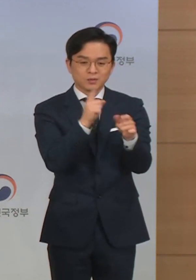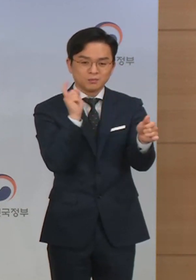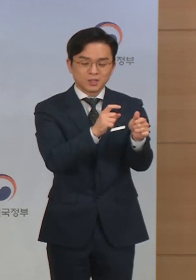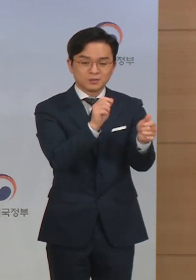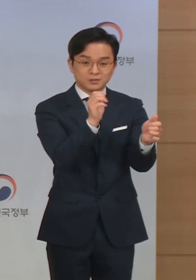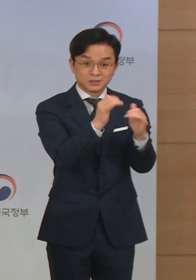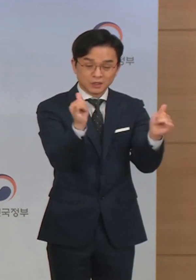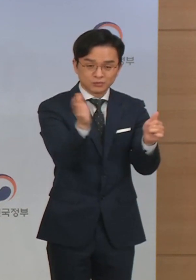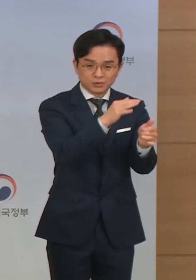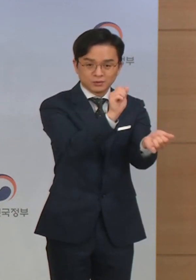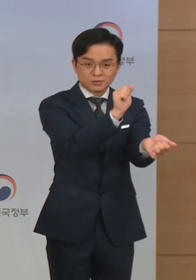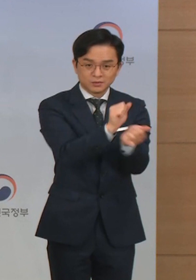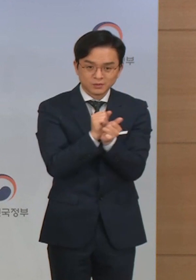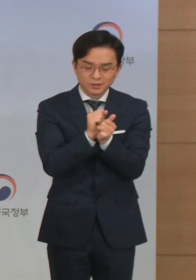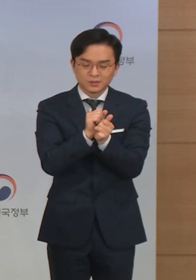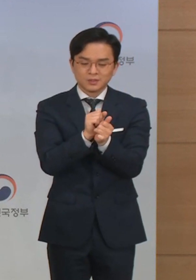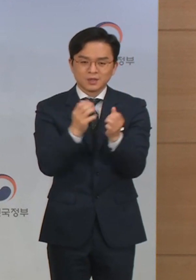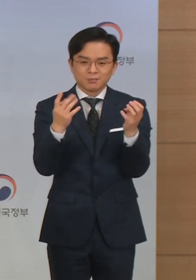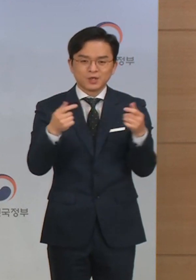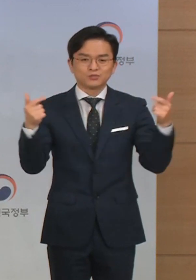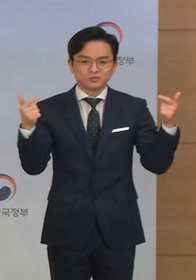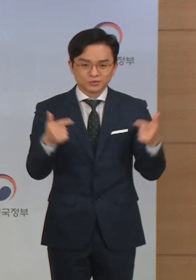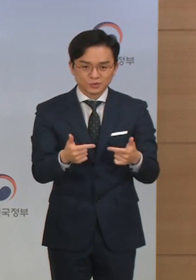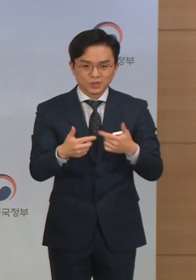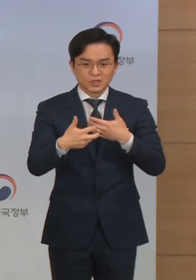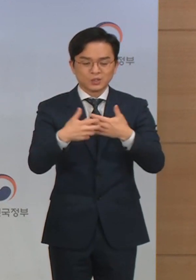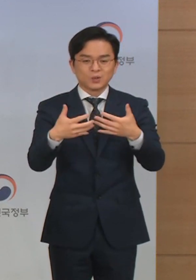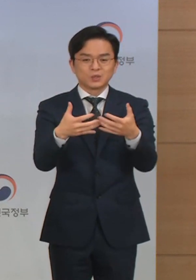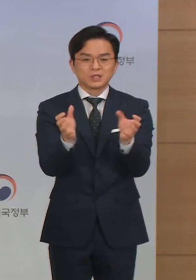의료기관의 감염 역량을 강화하는 데 중점을 두었습니다